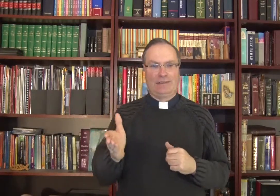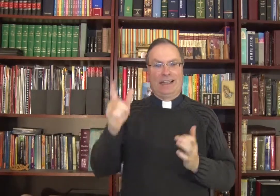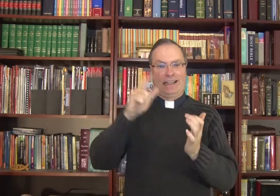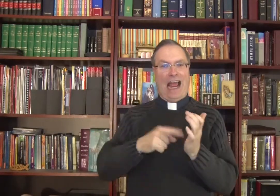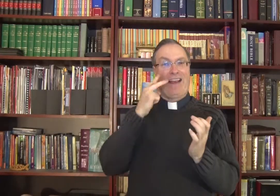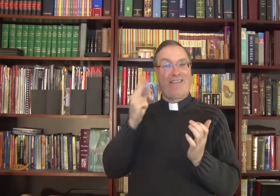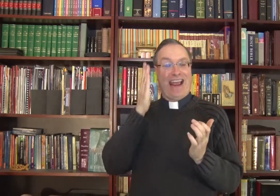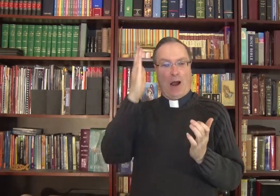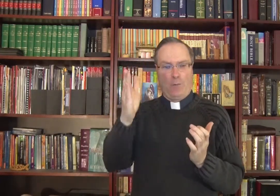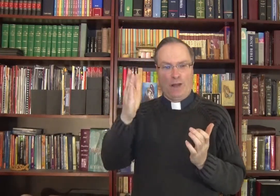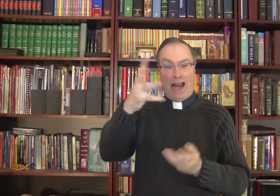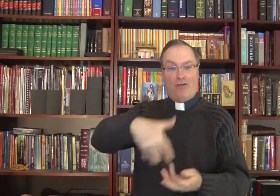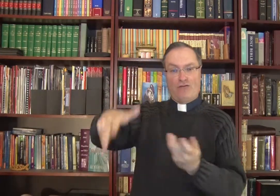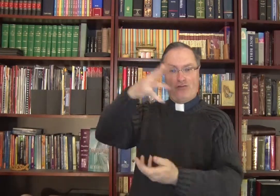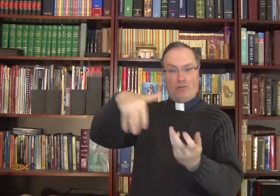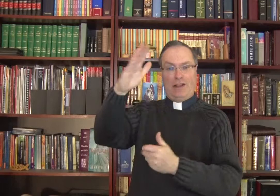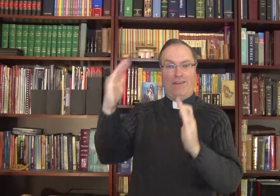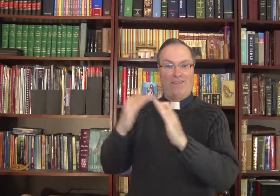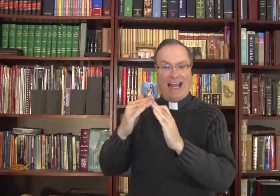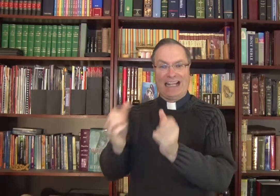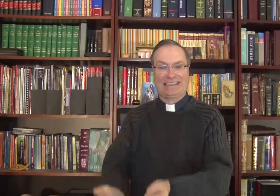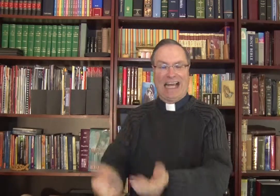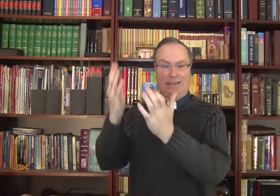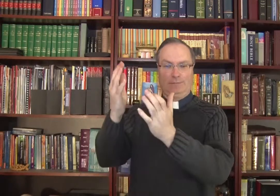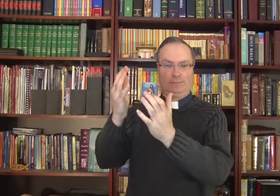quand ils verront la fumée de la ville incendiée.